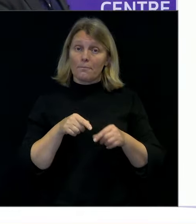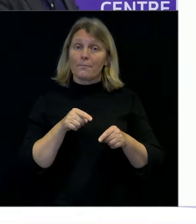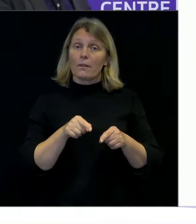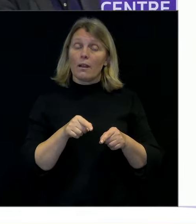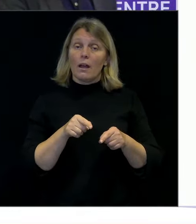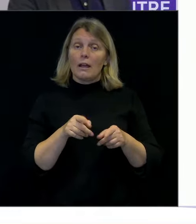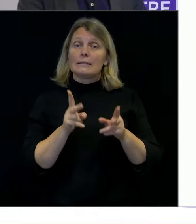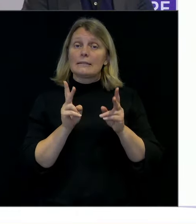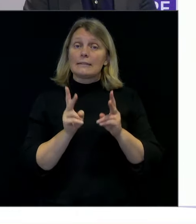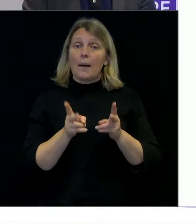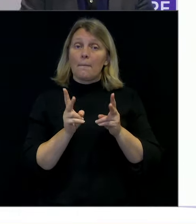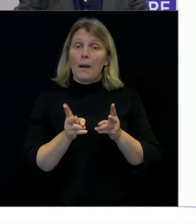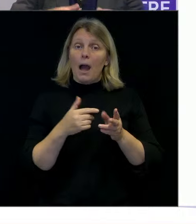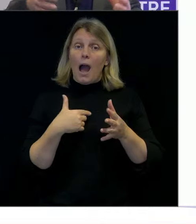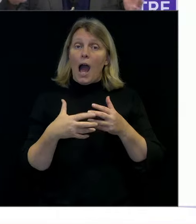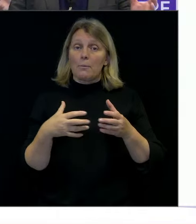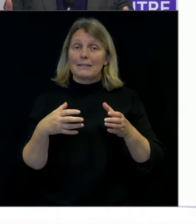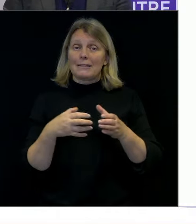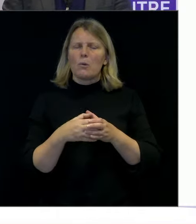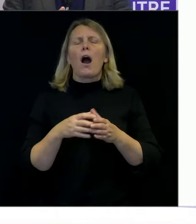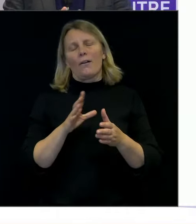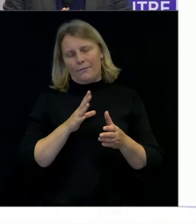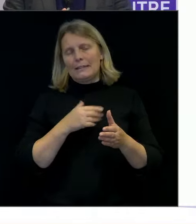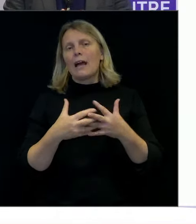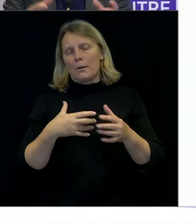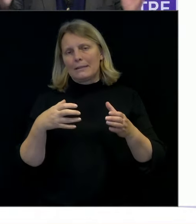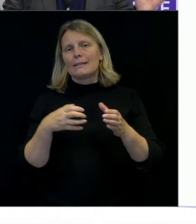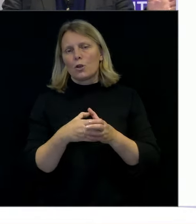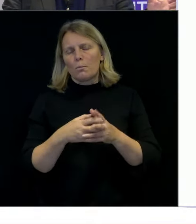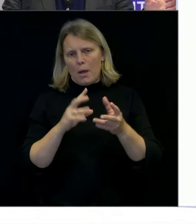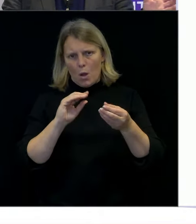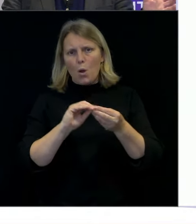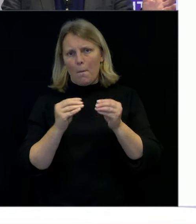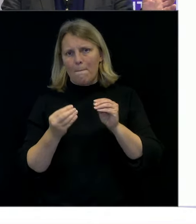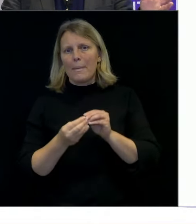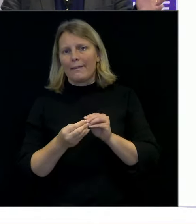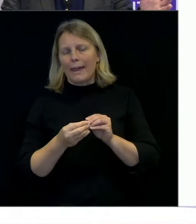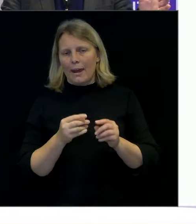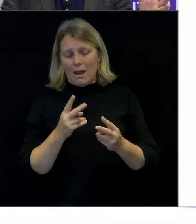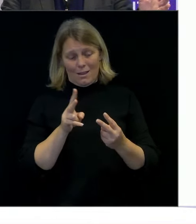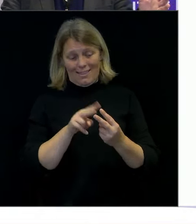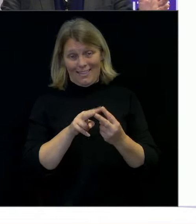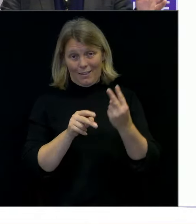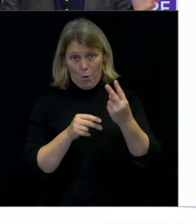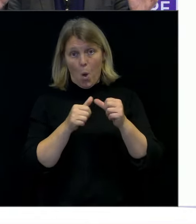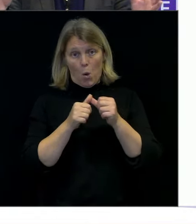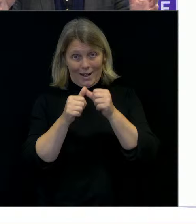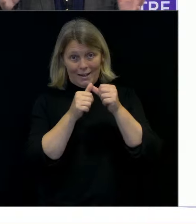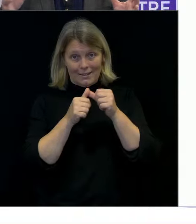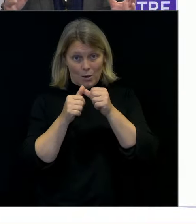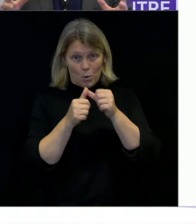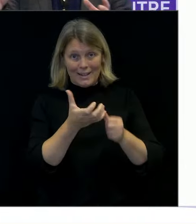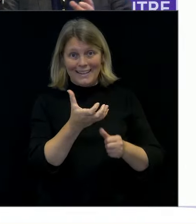Inom ramen för samma arbetsgrupp, för det finns en arbetsgrupp som kombinerar de två organisationerna,